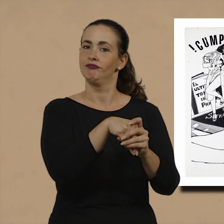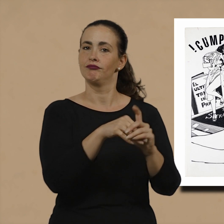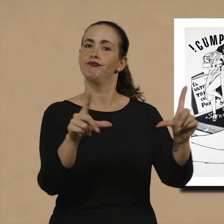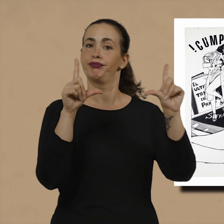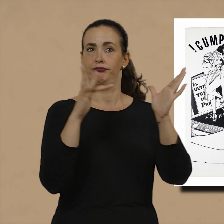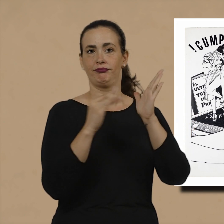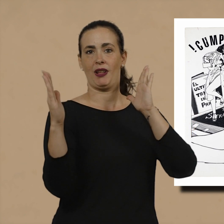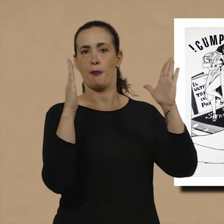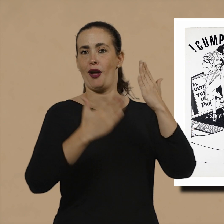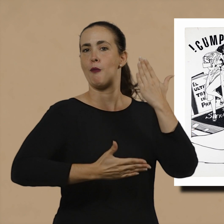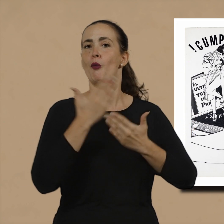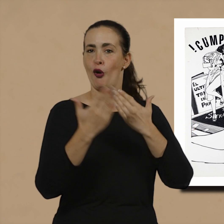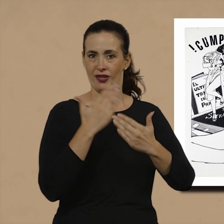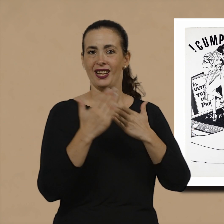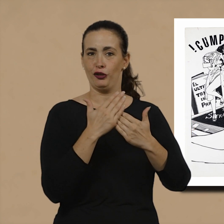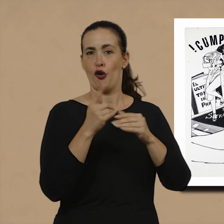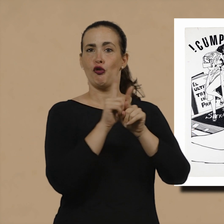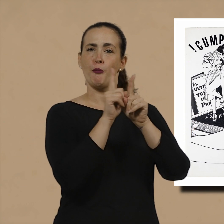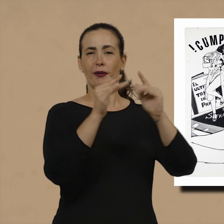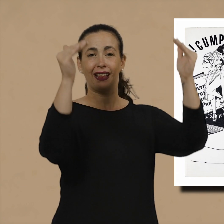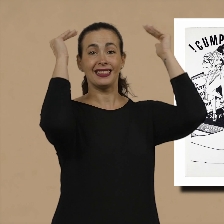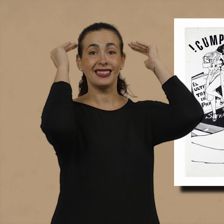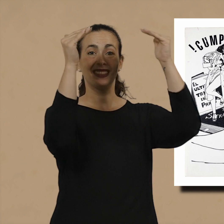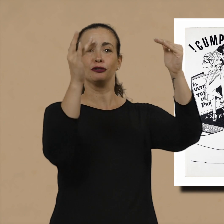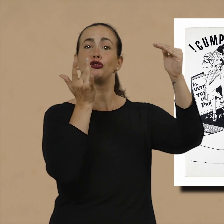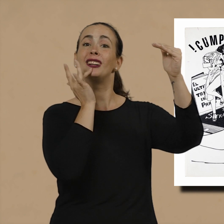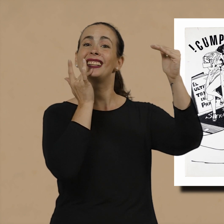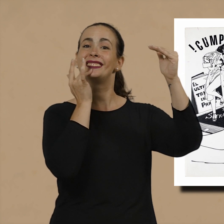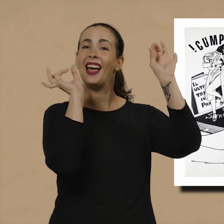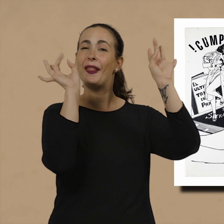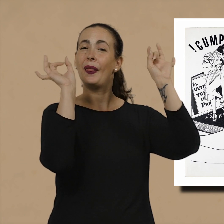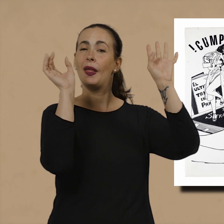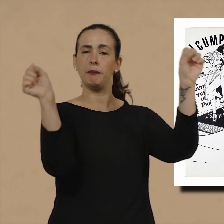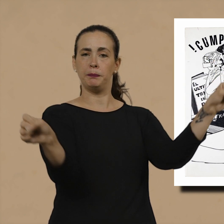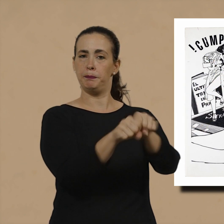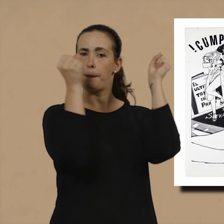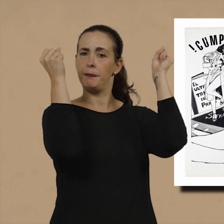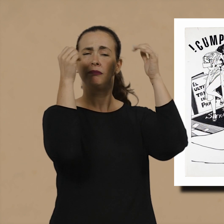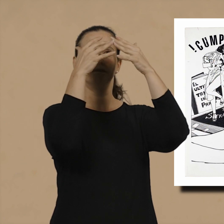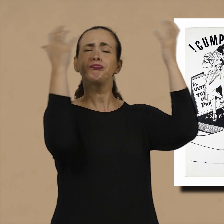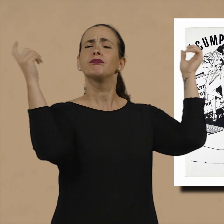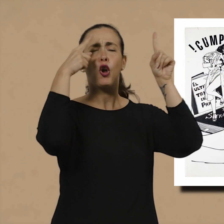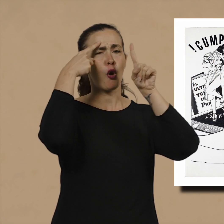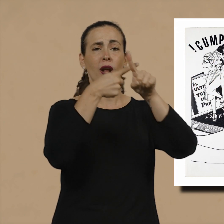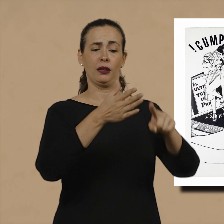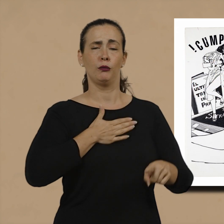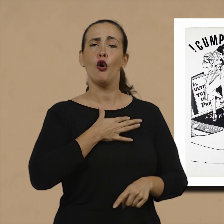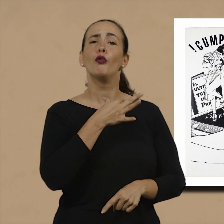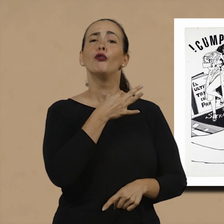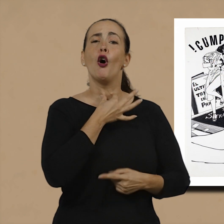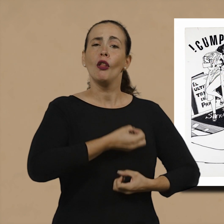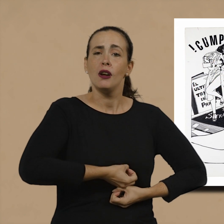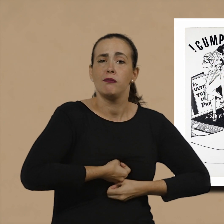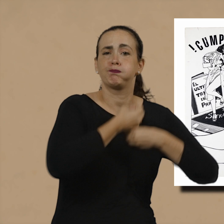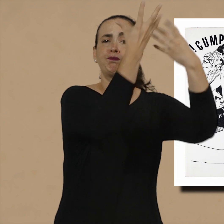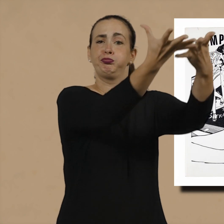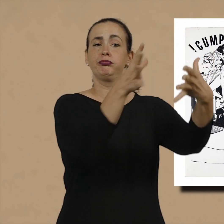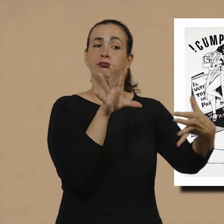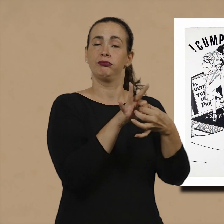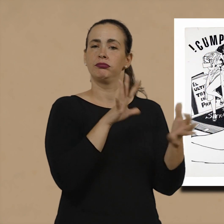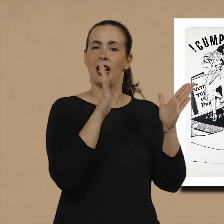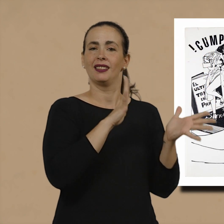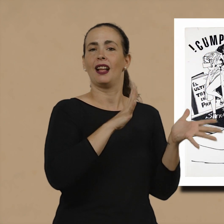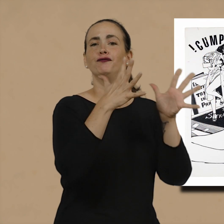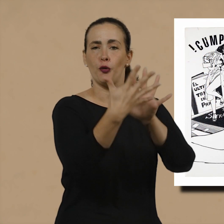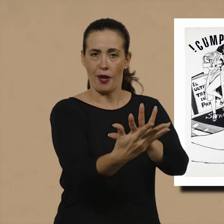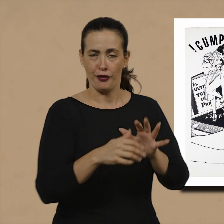trencant el seu sostre de vidre per restablir la pròpia veu en la transformació del discurs.